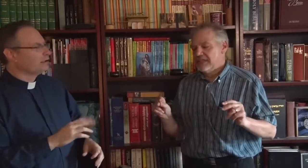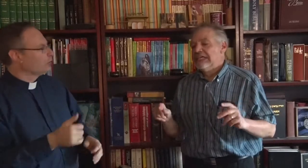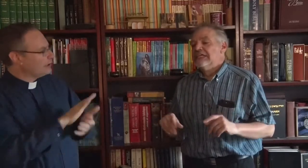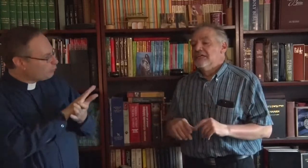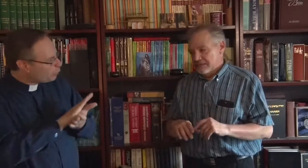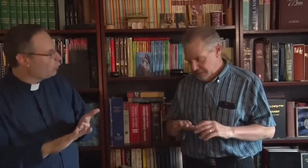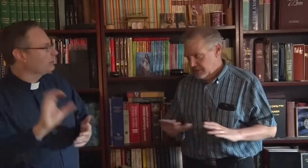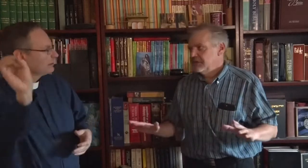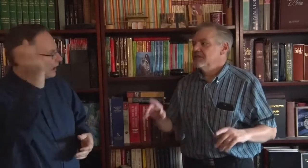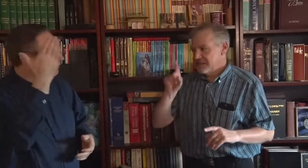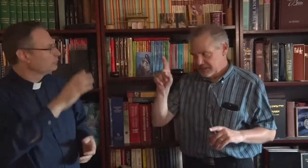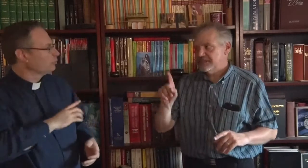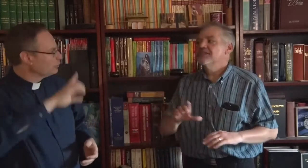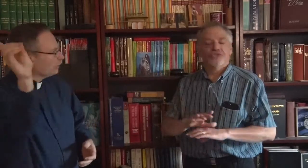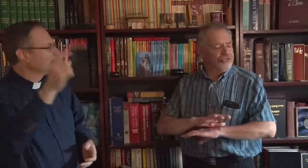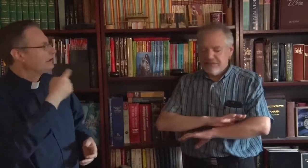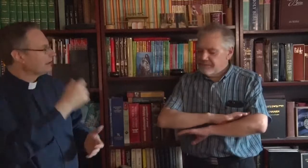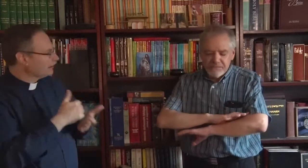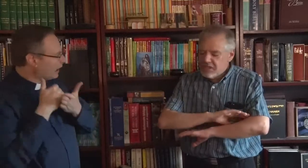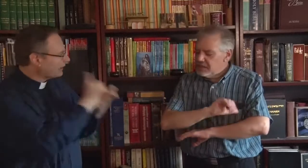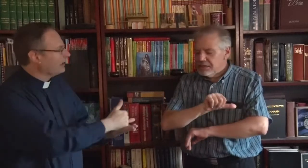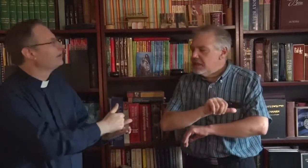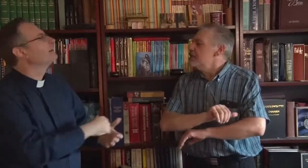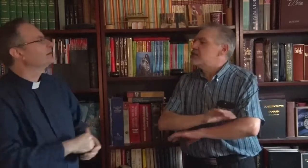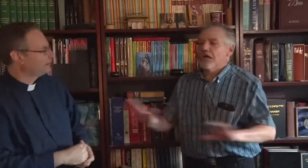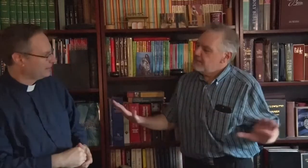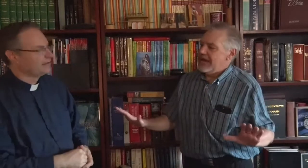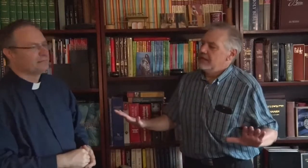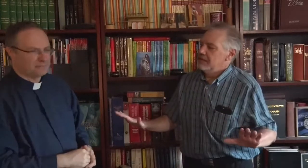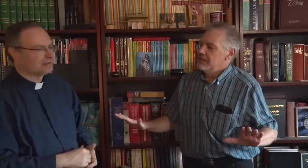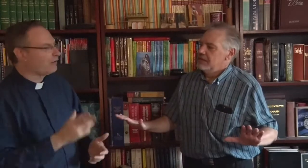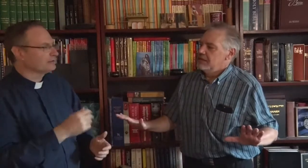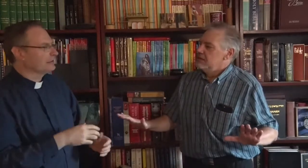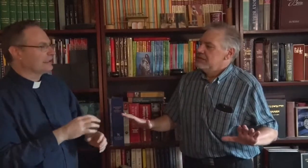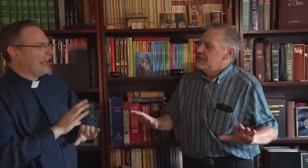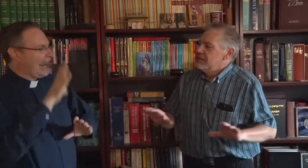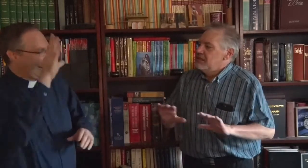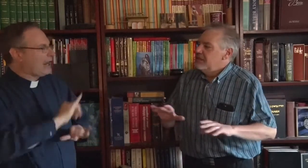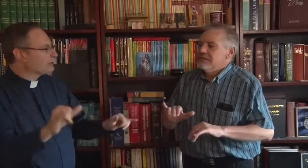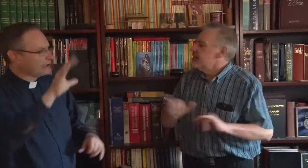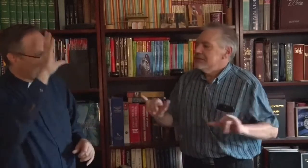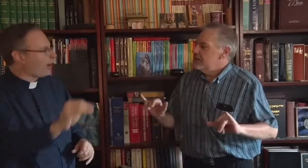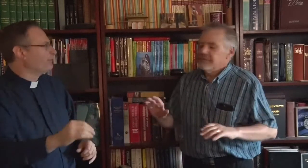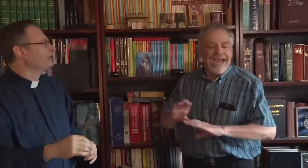C’est pure grâce de Dieu qui t’a aidé. Seulement. Non c’est impossible à l’homme.